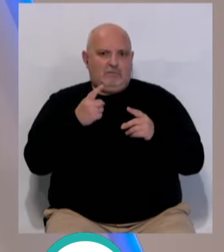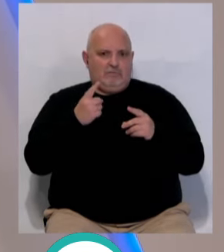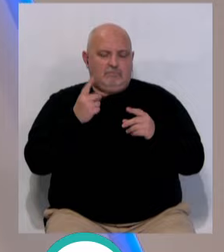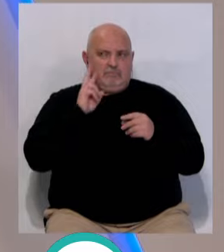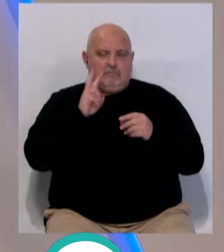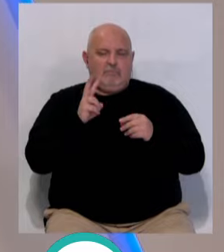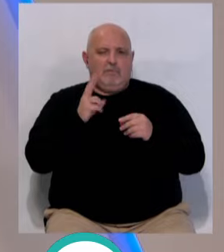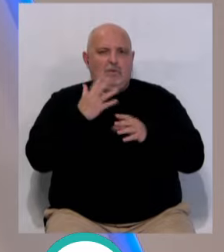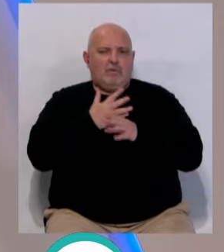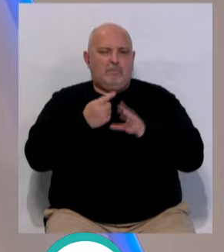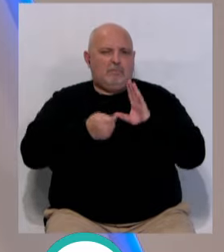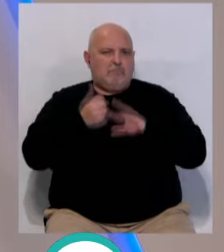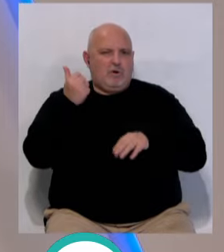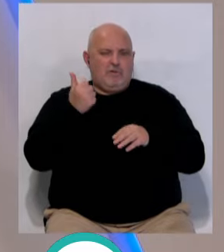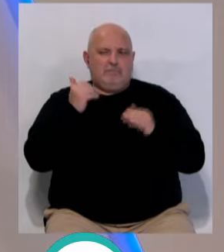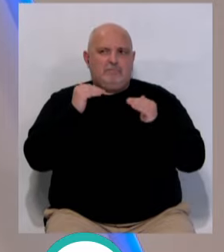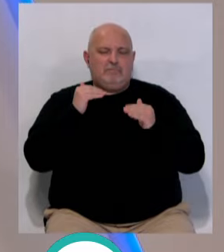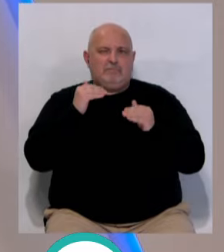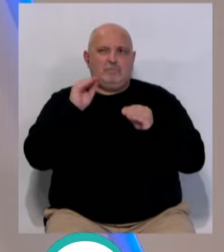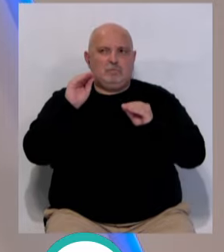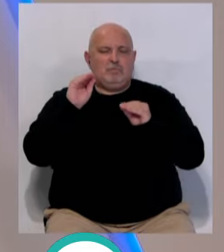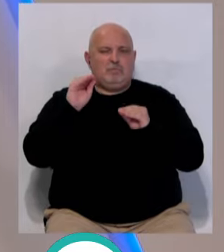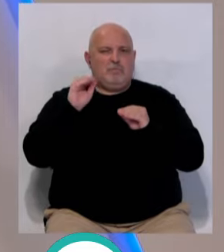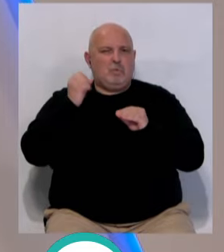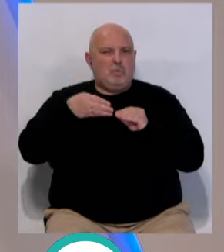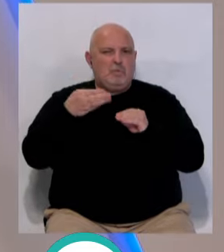centro había jugado poquísimo esta temporada yo creo que en su en su club Me parece que jugó un